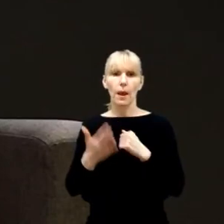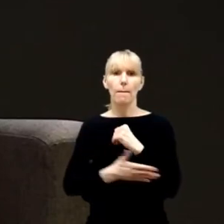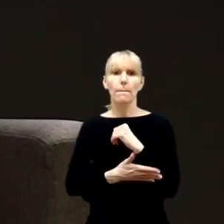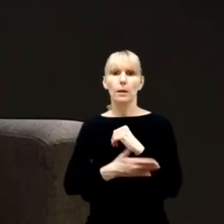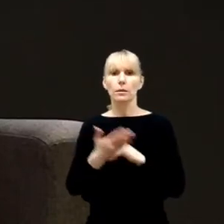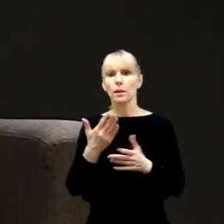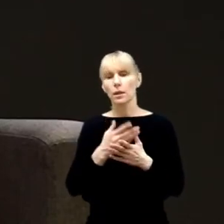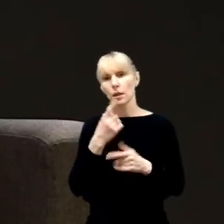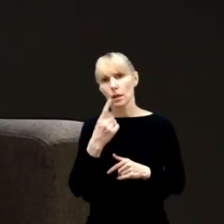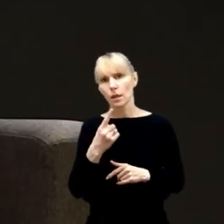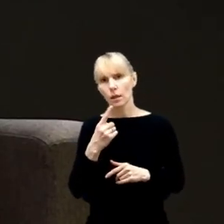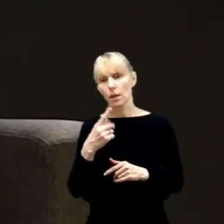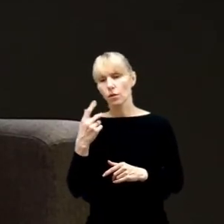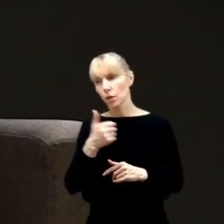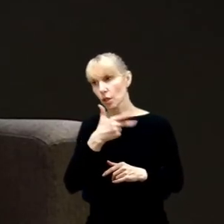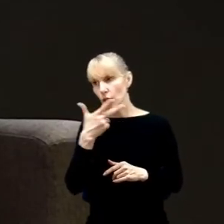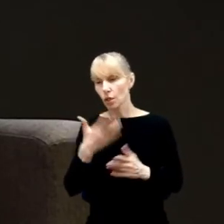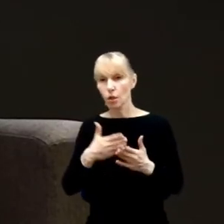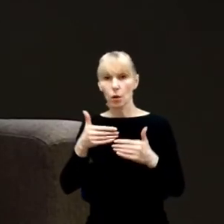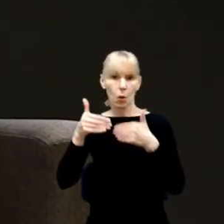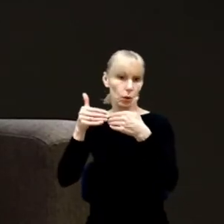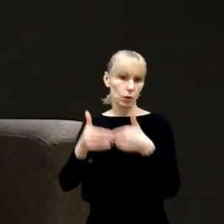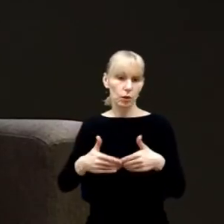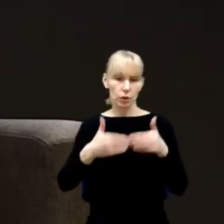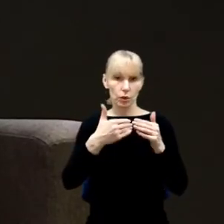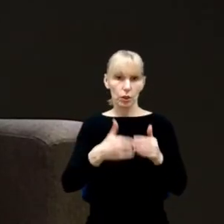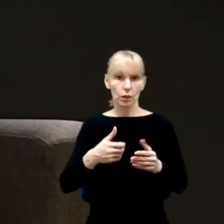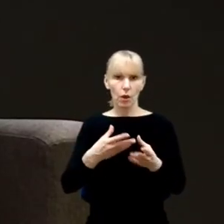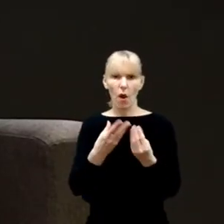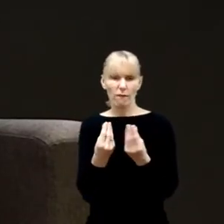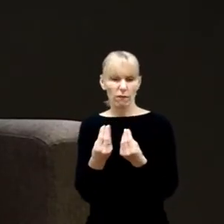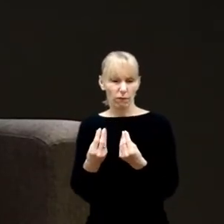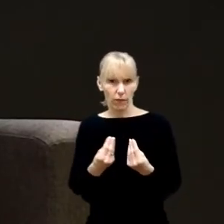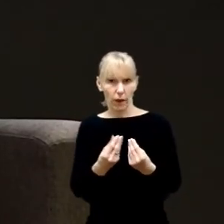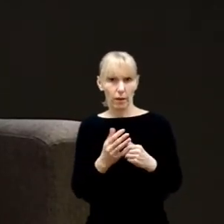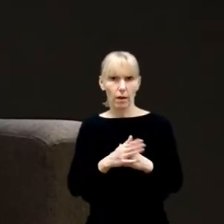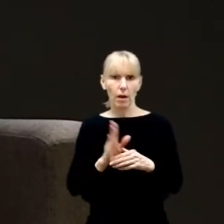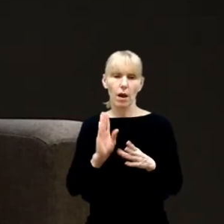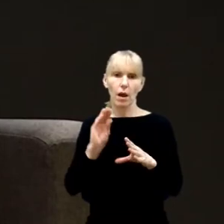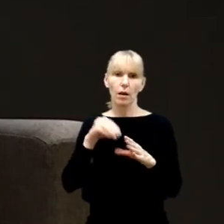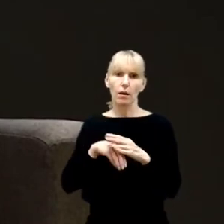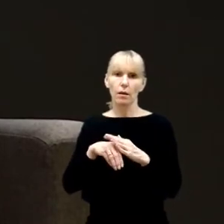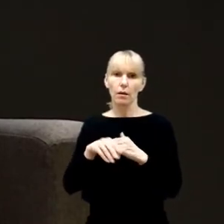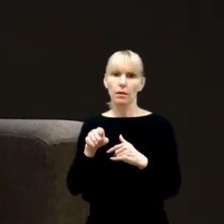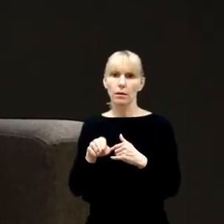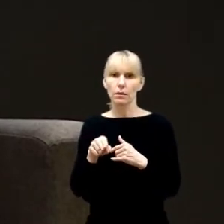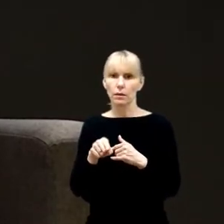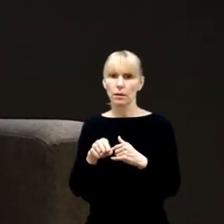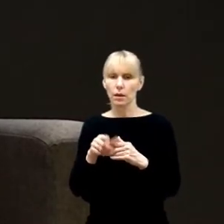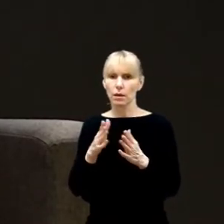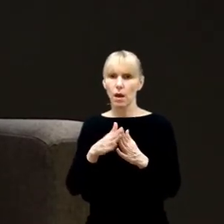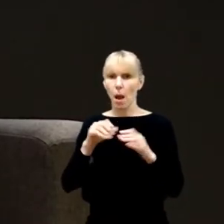czy też powiedzmy, nie wiem, pęknięcia w węgarka przy drzwiach i na tej podstawie mówi się o papierowym domu,